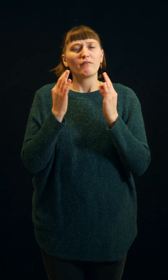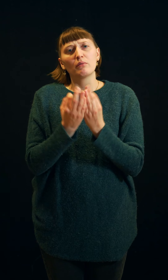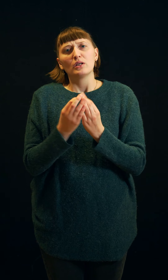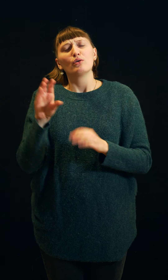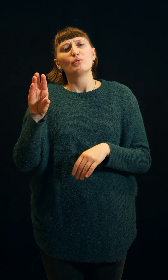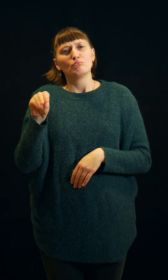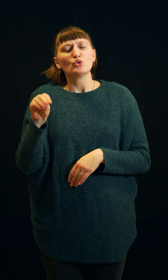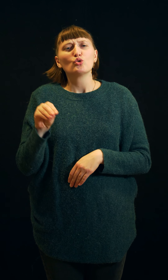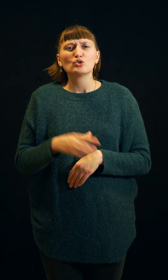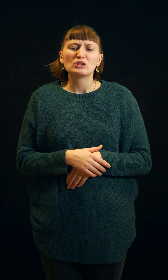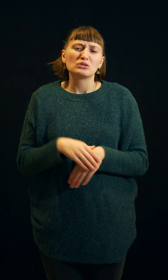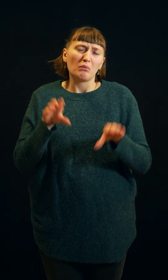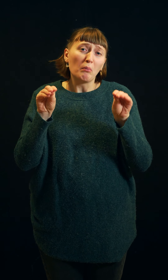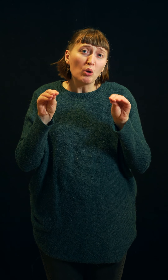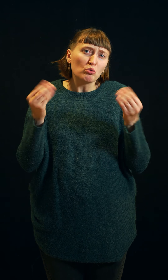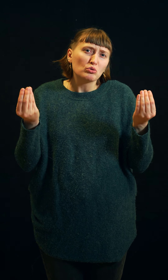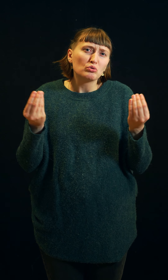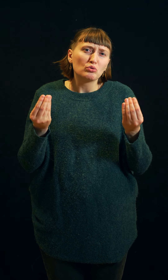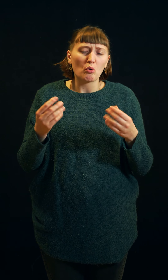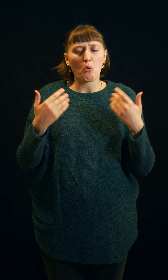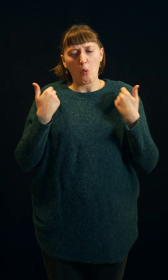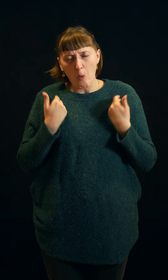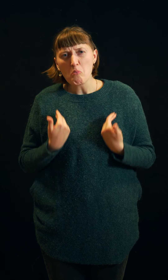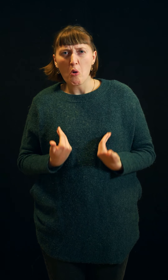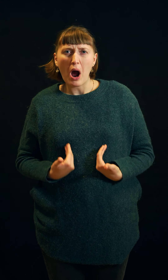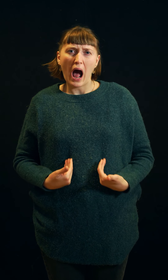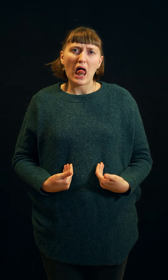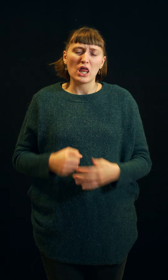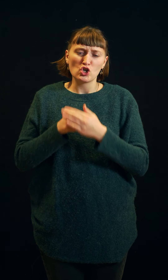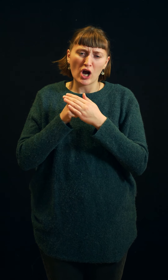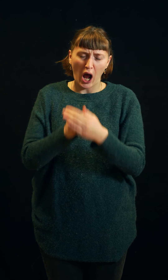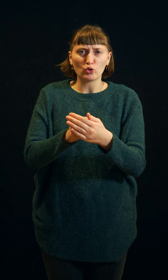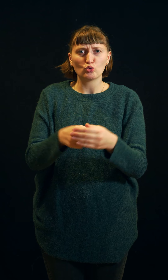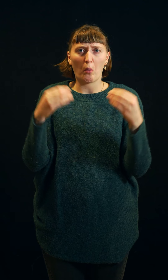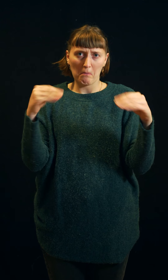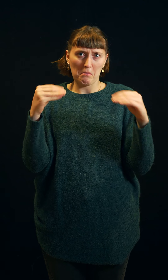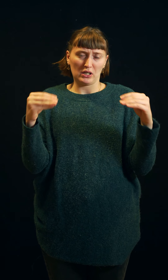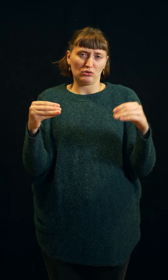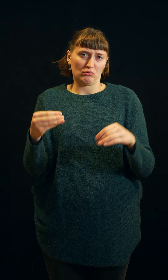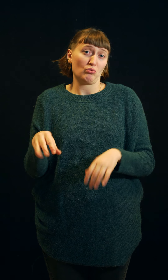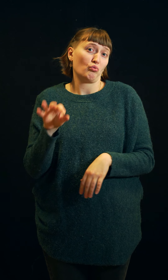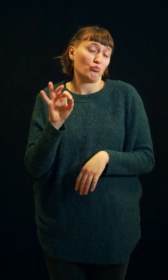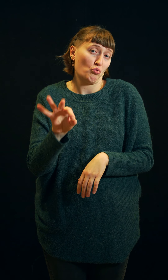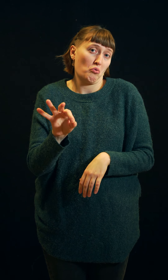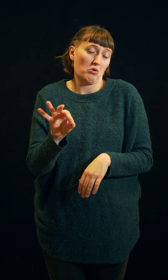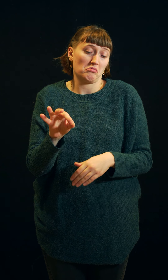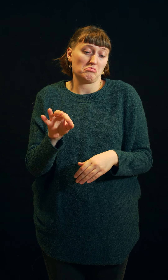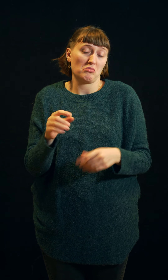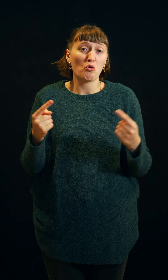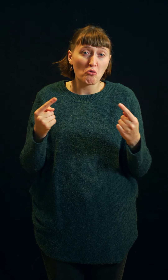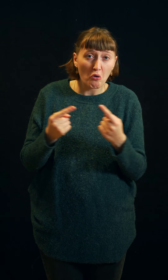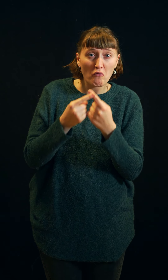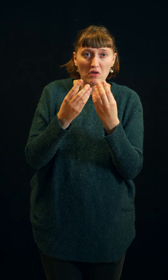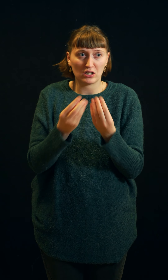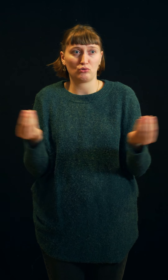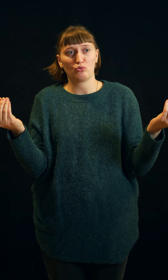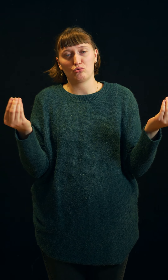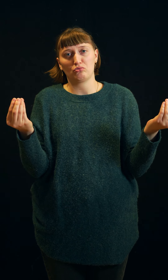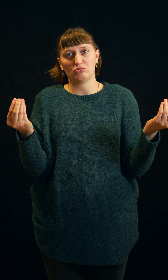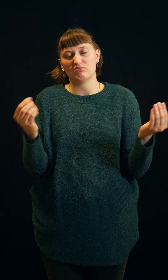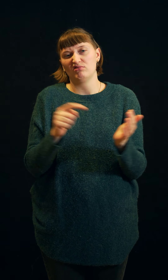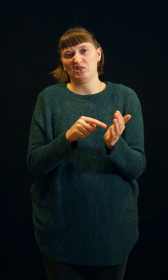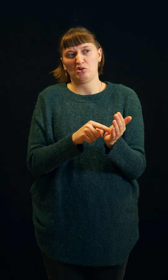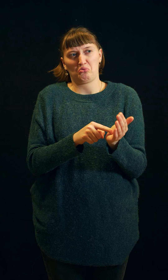Da greift man auch notgedrungen zu unmoralischen Mitteln,